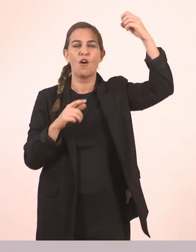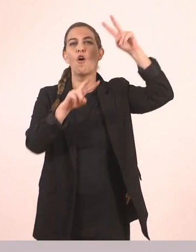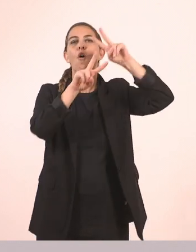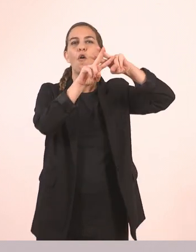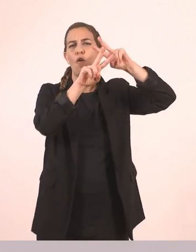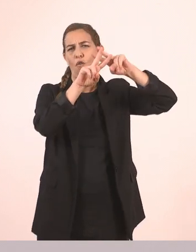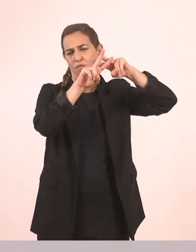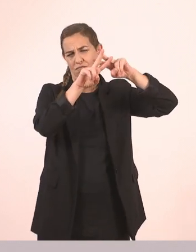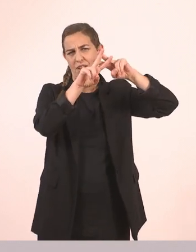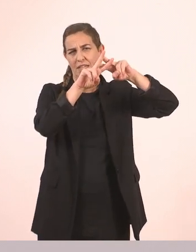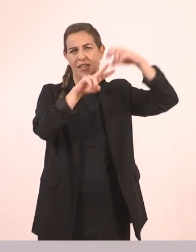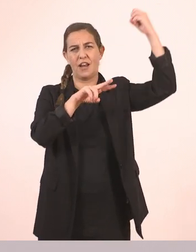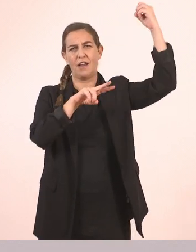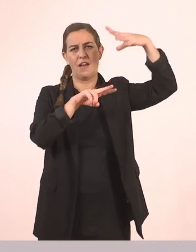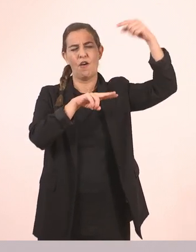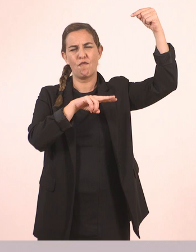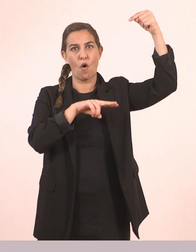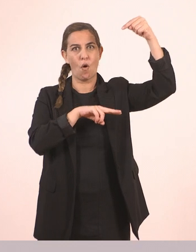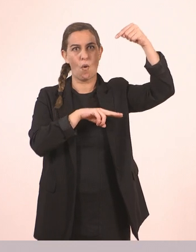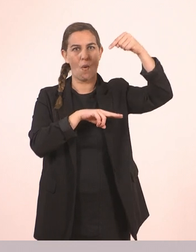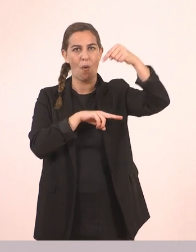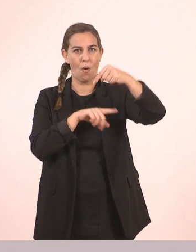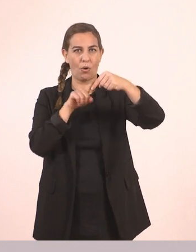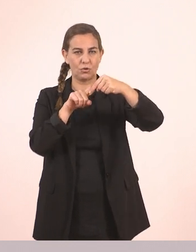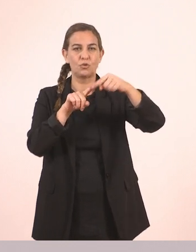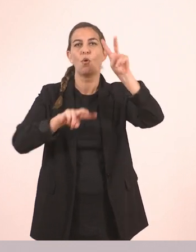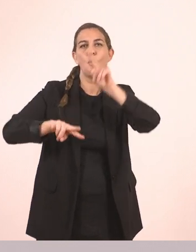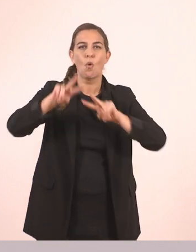που βλέπουμε ότι ο ουρανός προσφέρει λοιπόν το αστέρι.